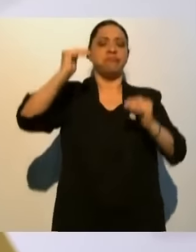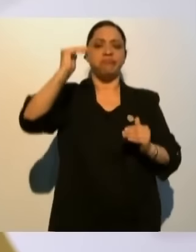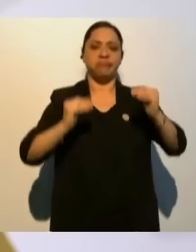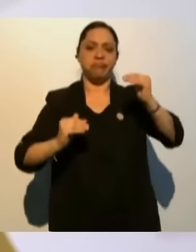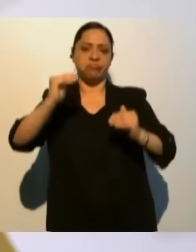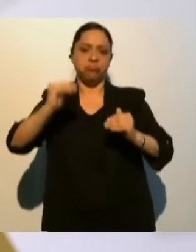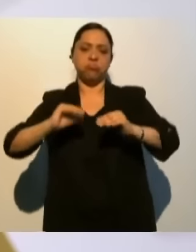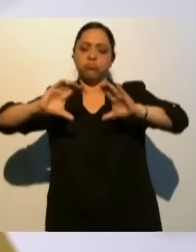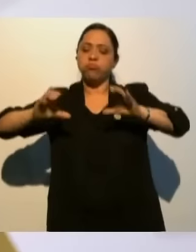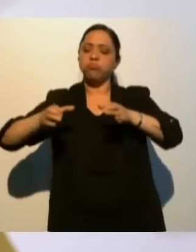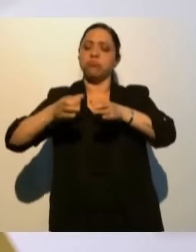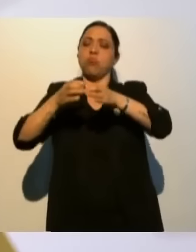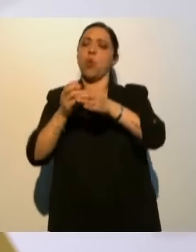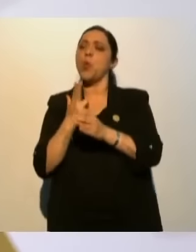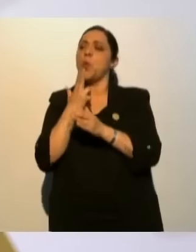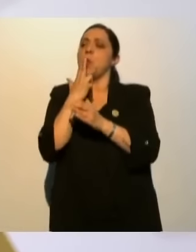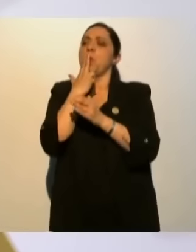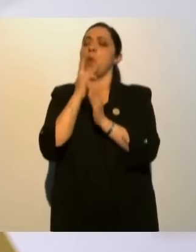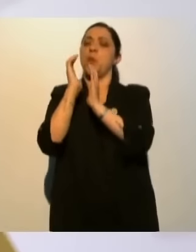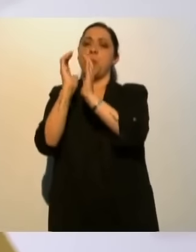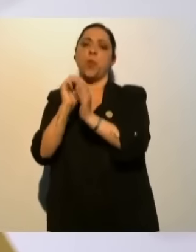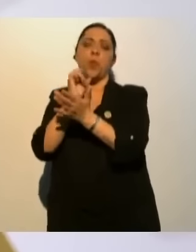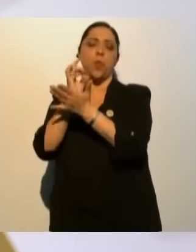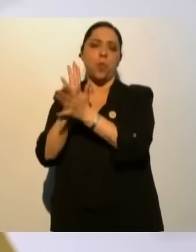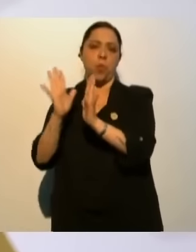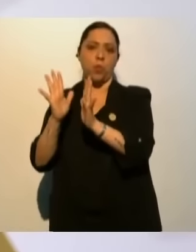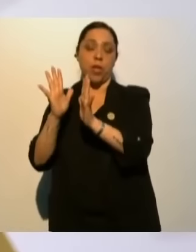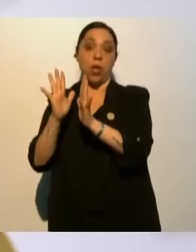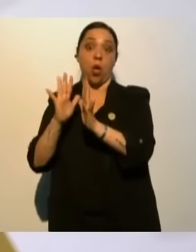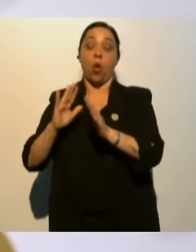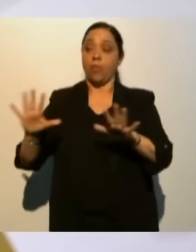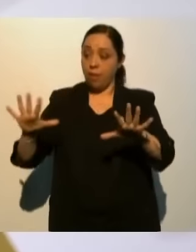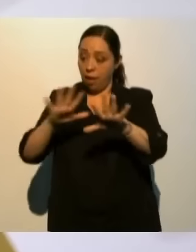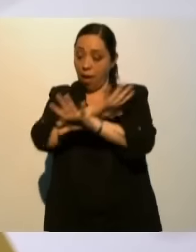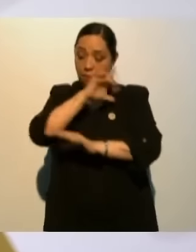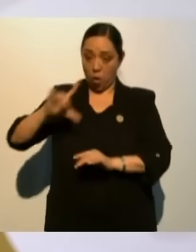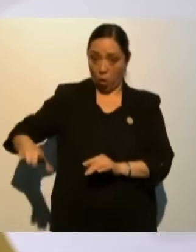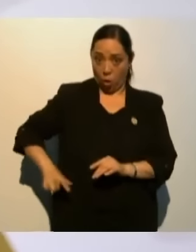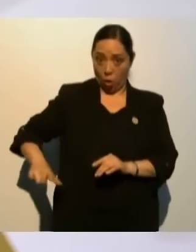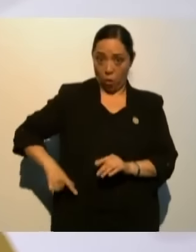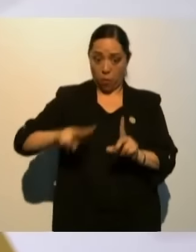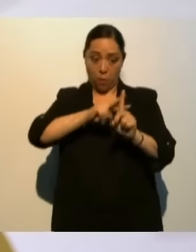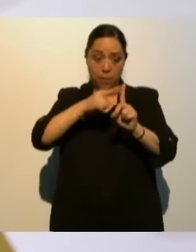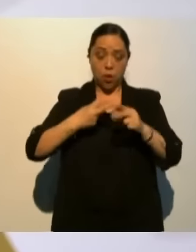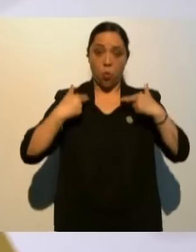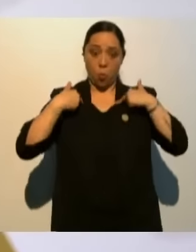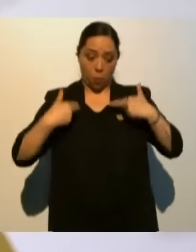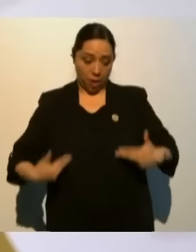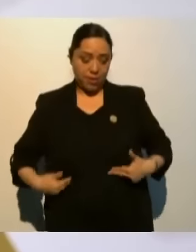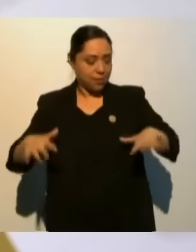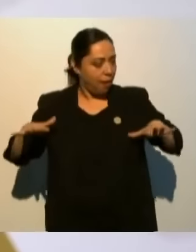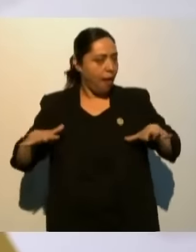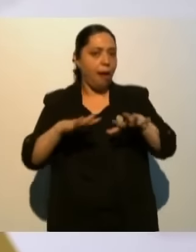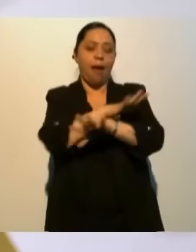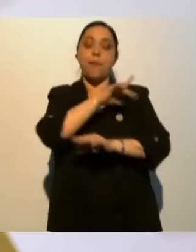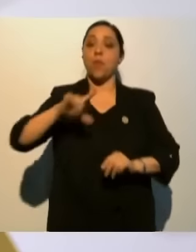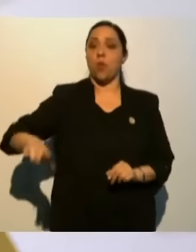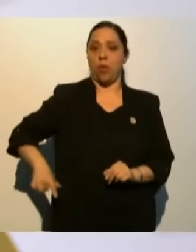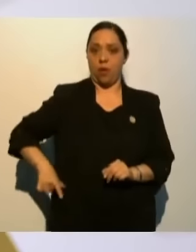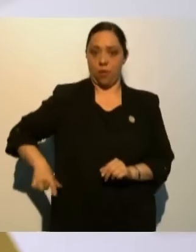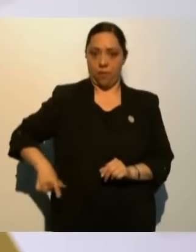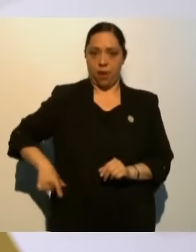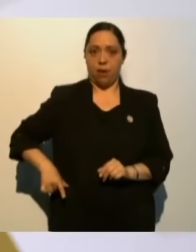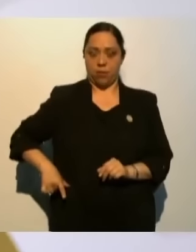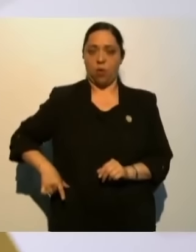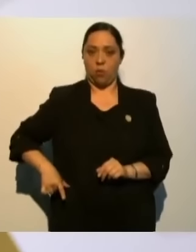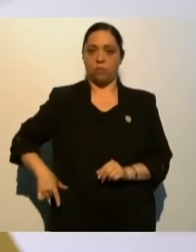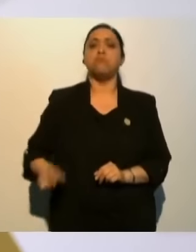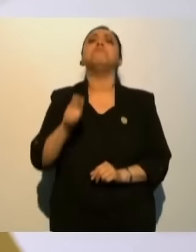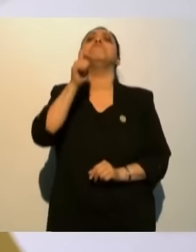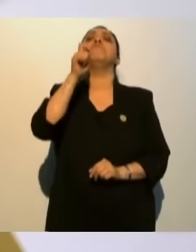de los gobiernos humanistas México experimenta un cambio de régimen se transformó la forma de ver y